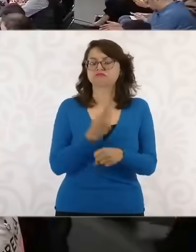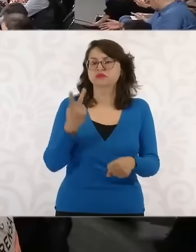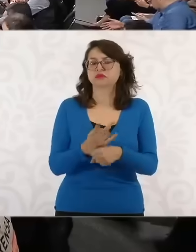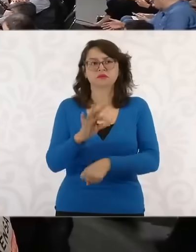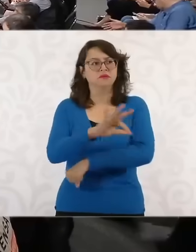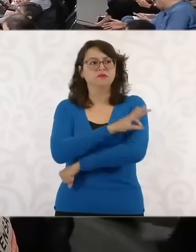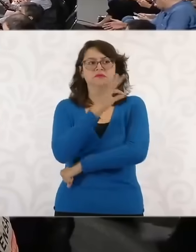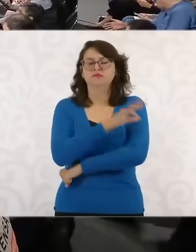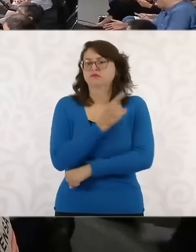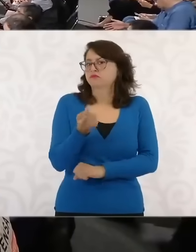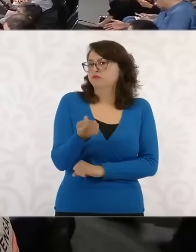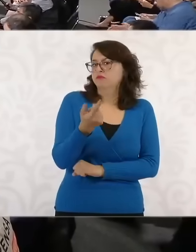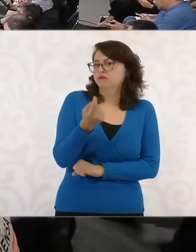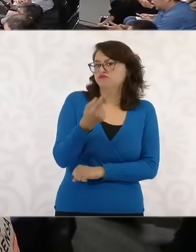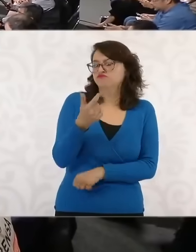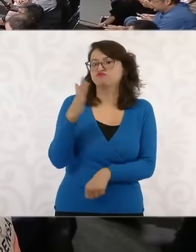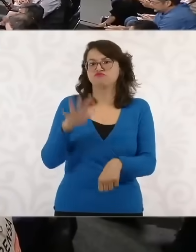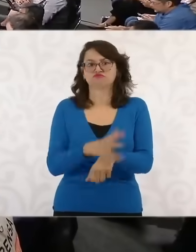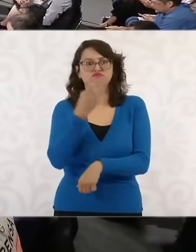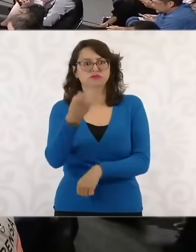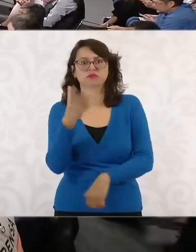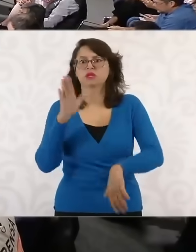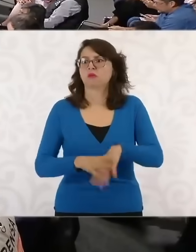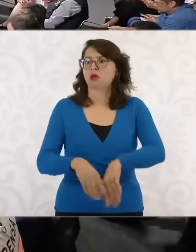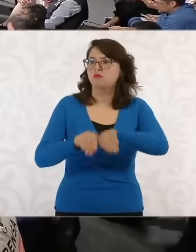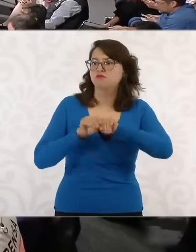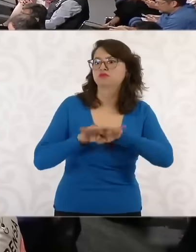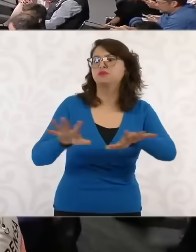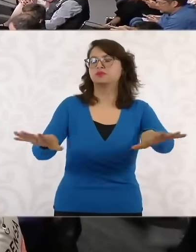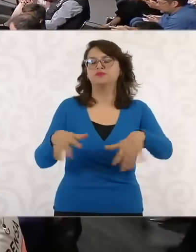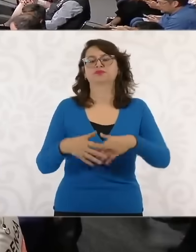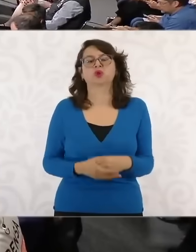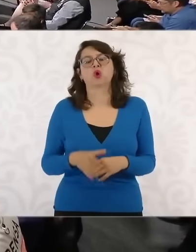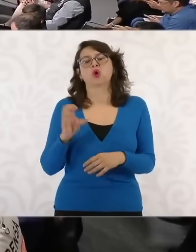y que de ahí, bueno, pues el llamado que hace la Organización Panamericana eh de la Salud de